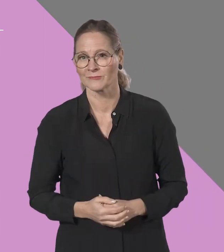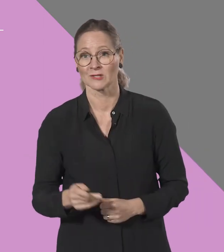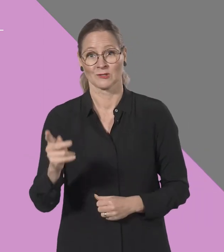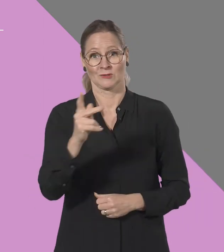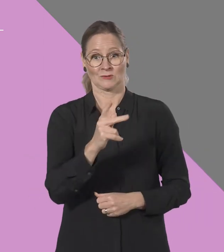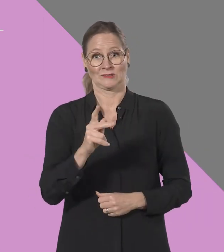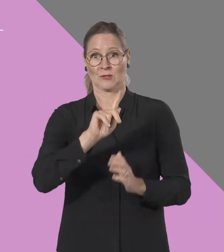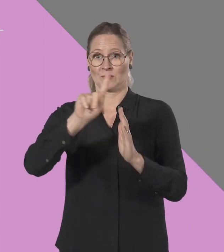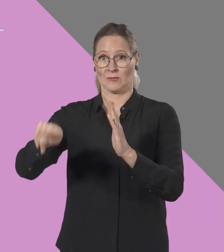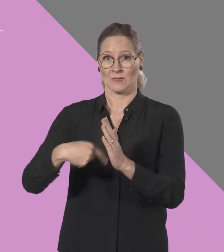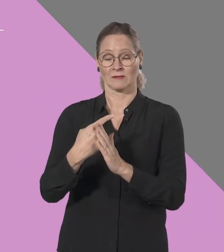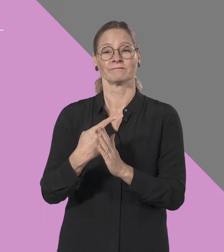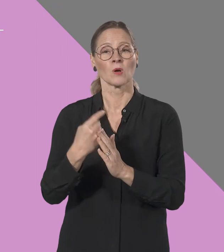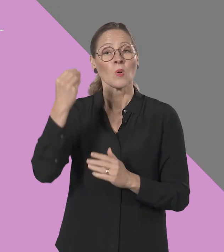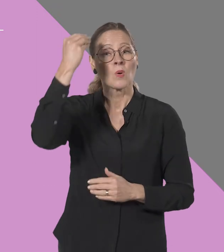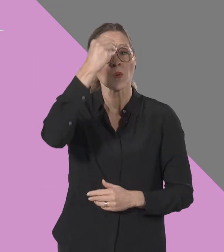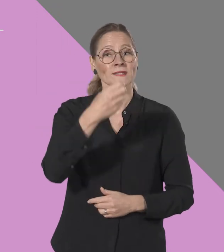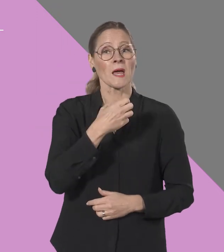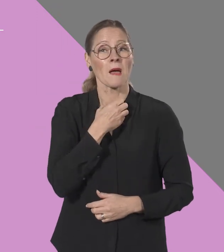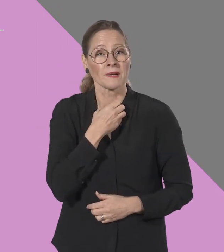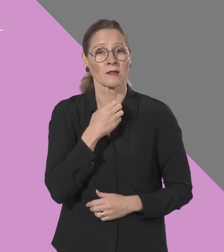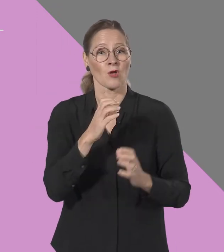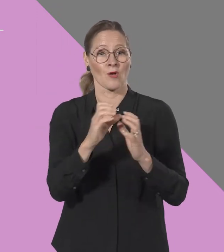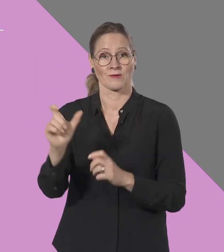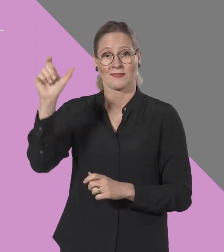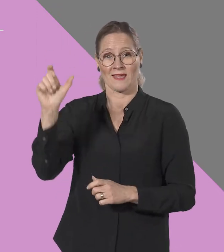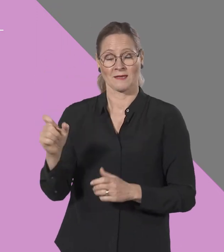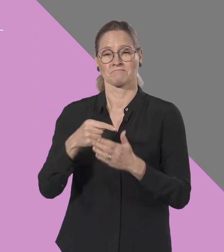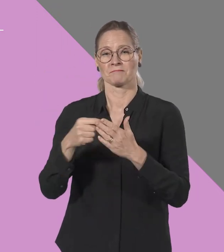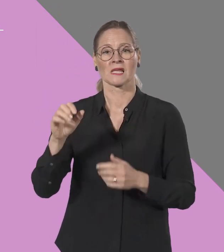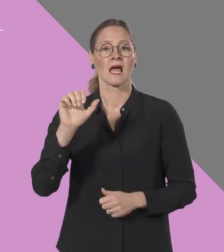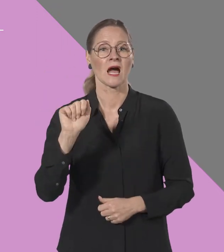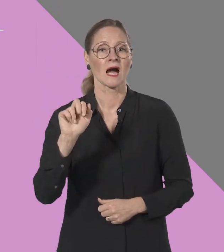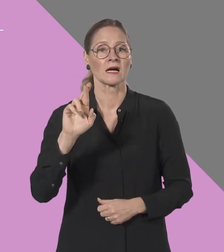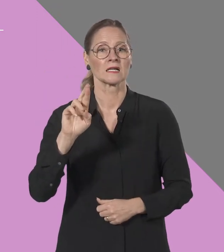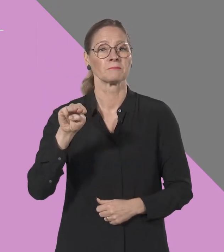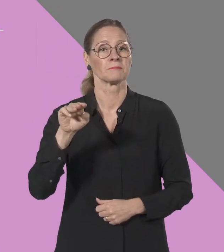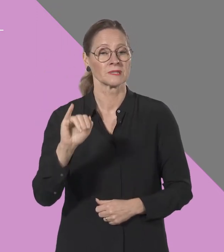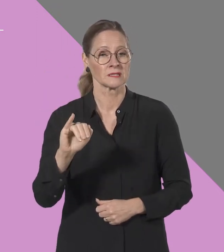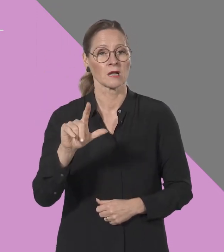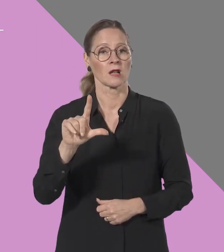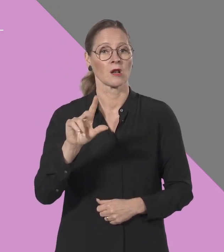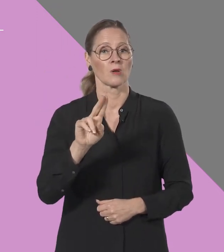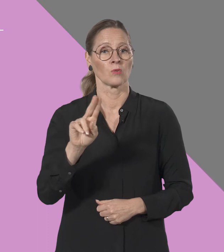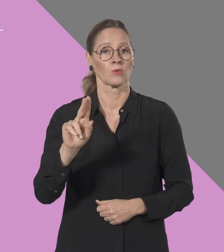Kyselytunnilla uniapneasta kertomassa ja teidän omiin kysymyksiinne vastaamassa -